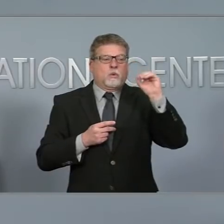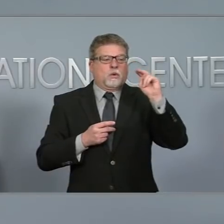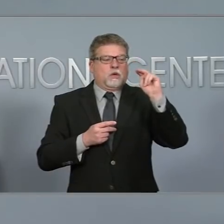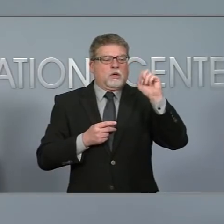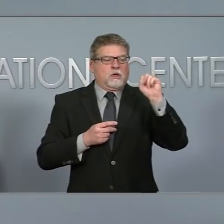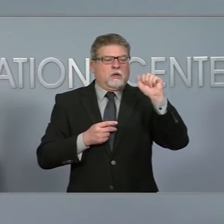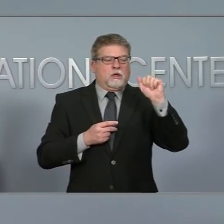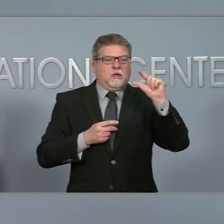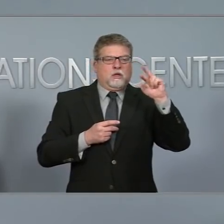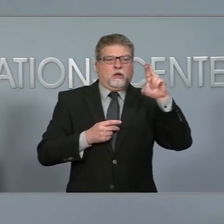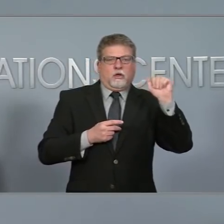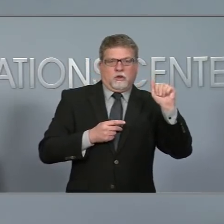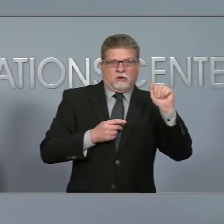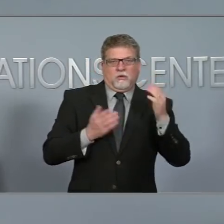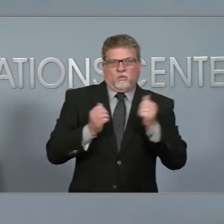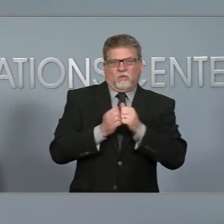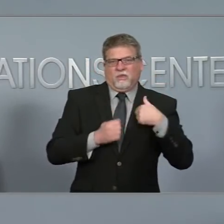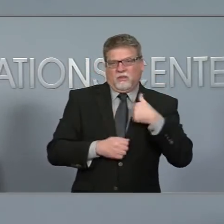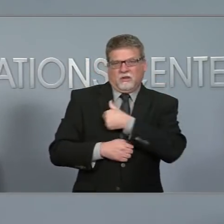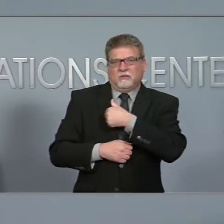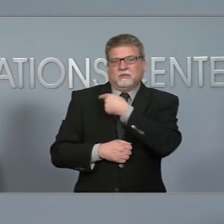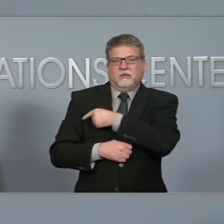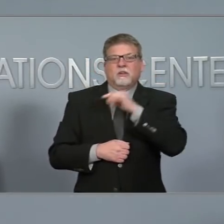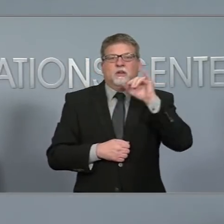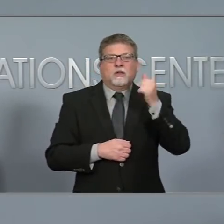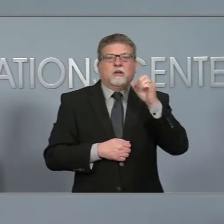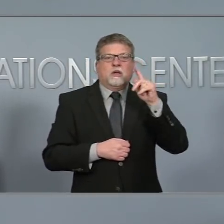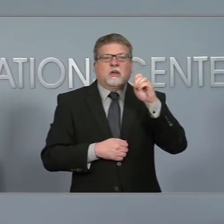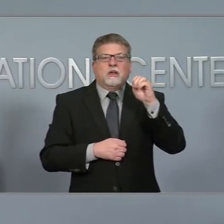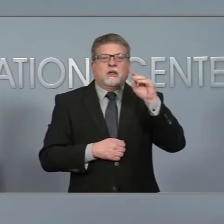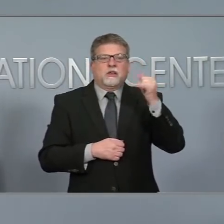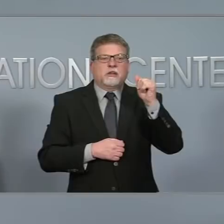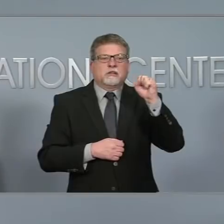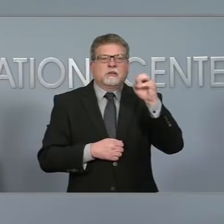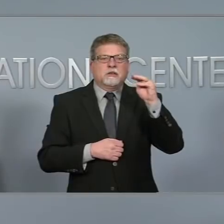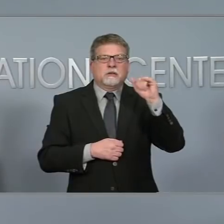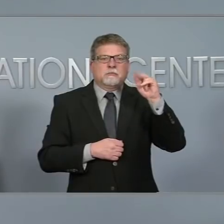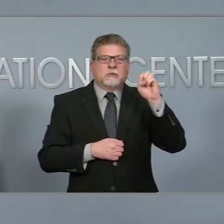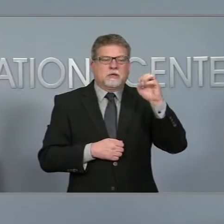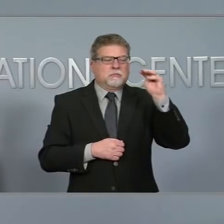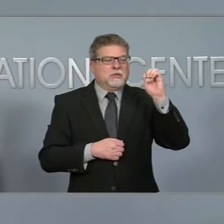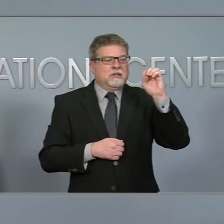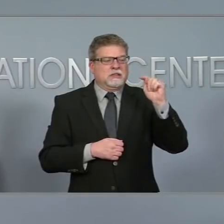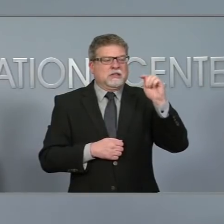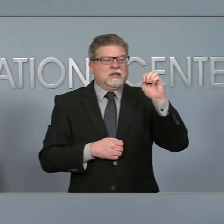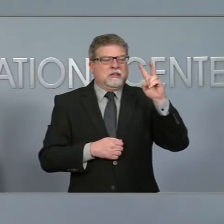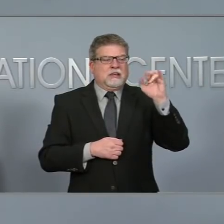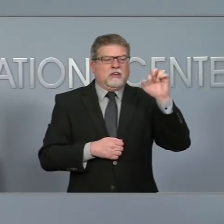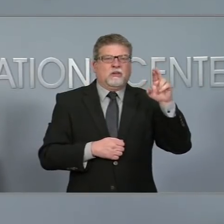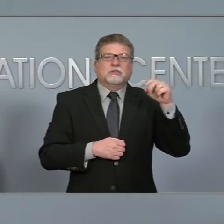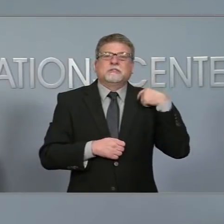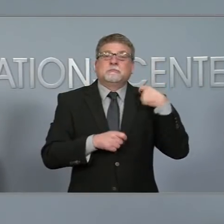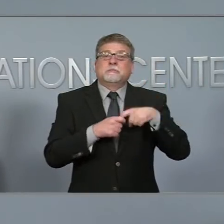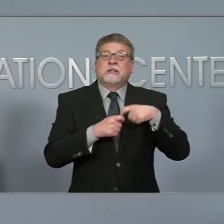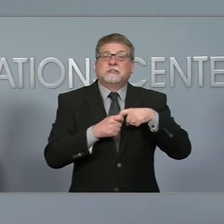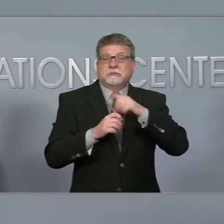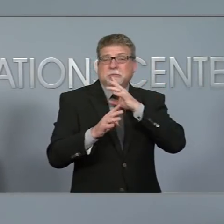secretario quince tenemos alati ve al Rey al director de respuesta en emergencias y